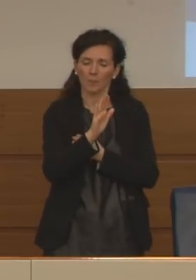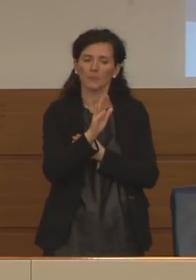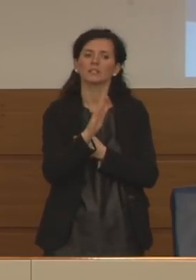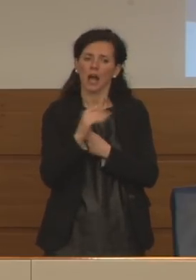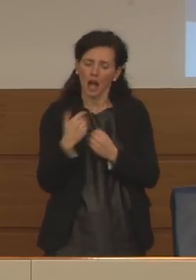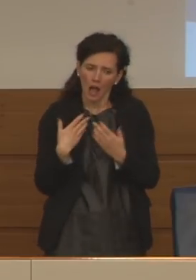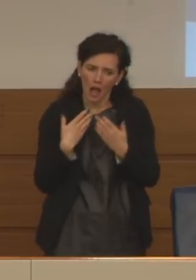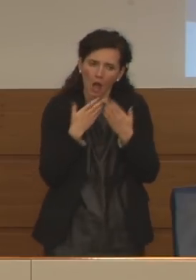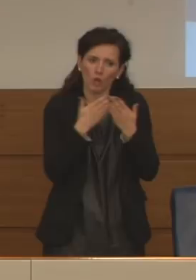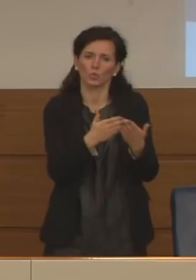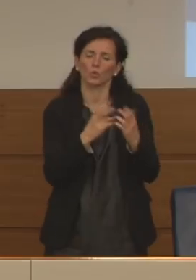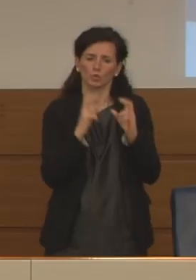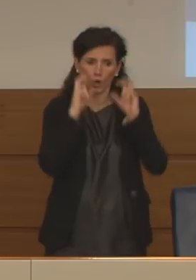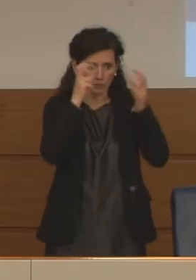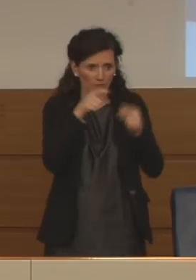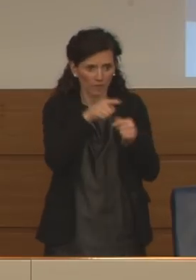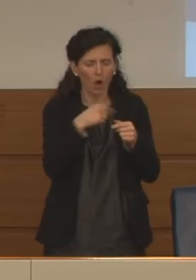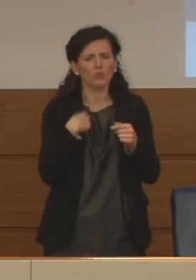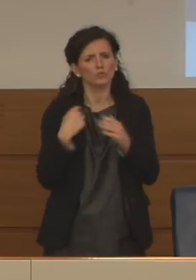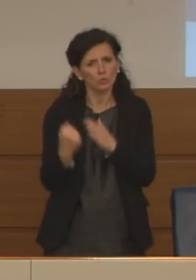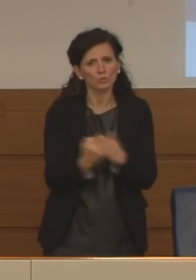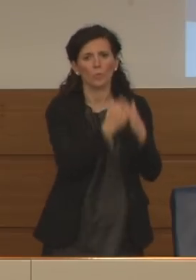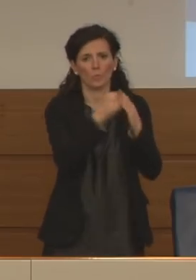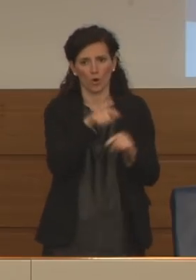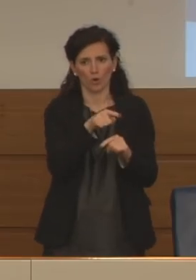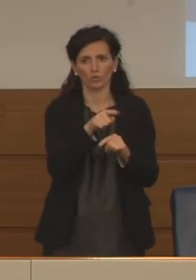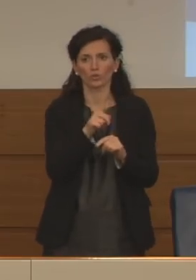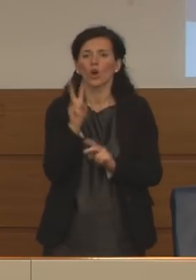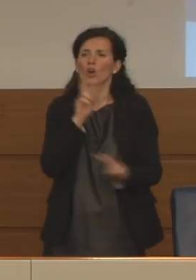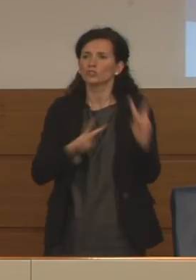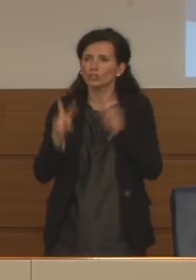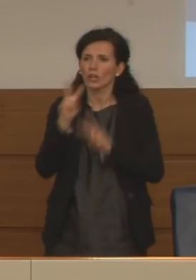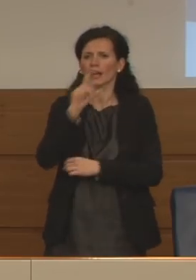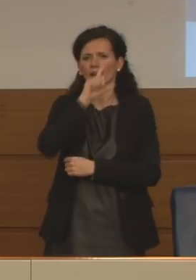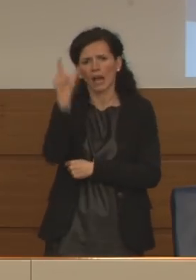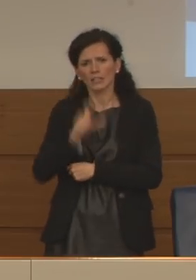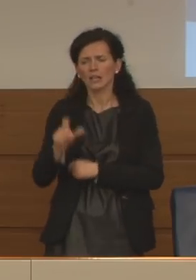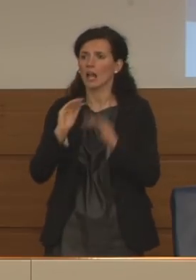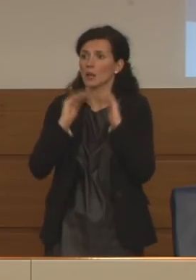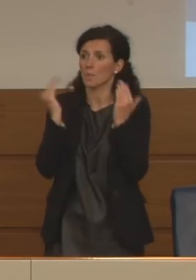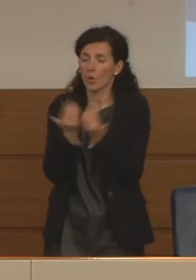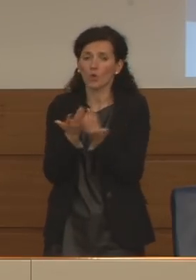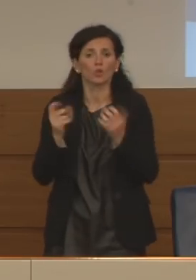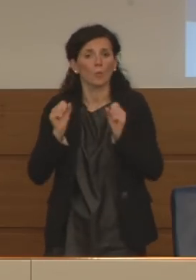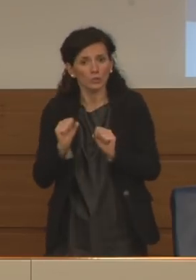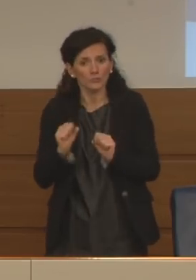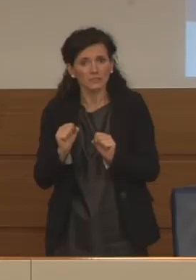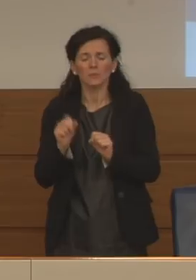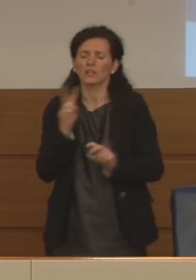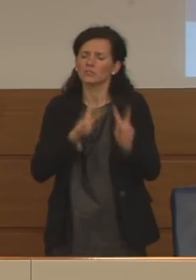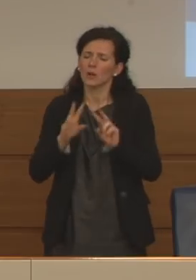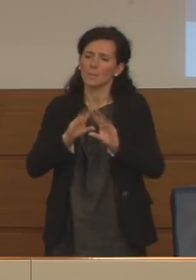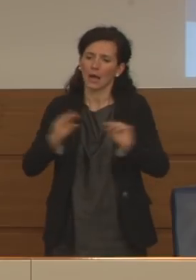requisendo, ovunque in Italia e nel mondo sia possibile, materiali e strumentazioni.